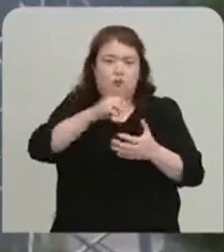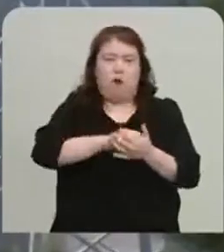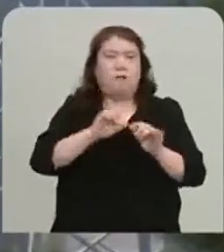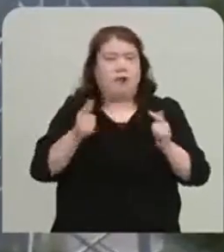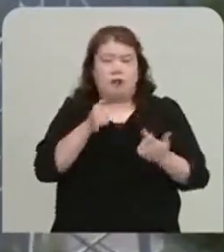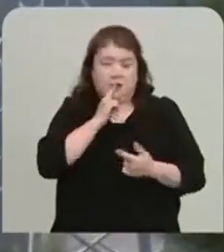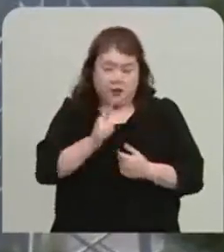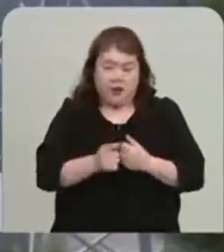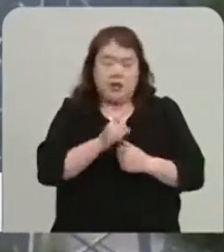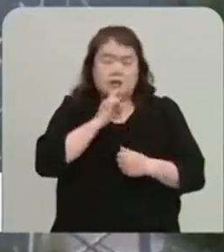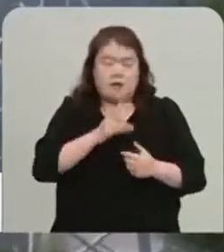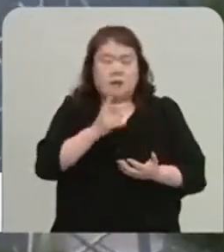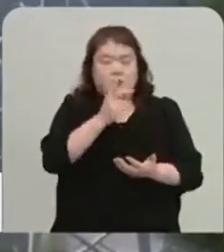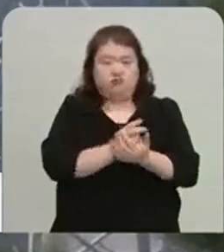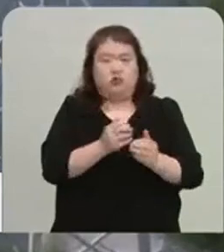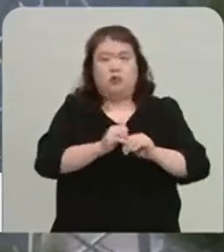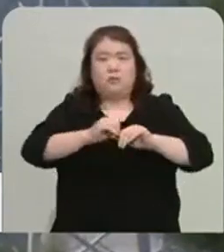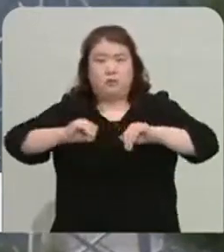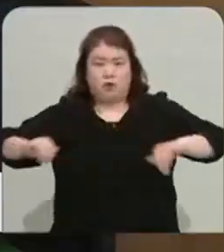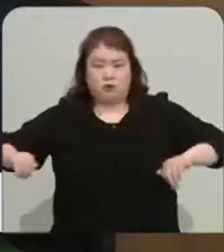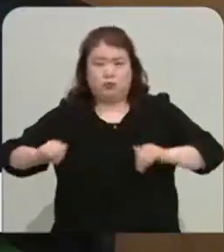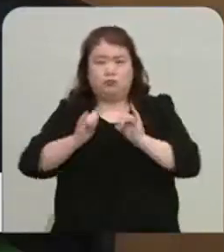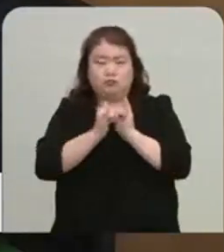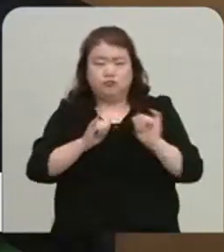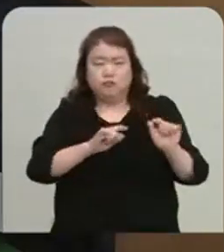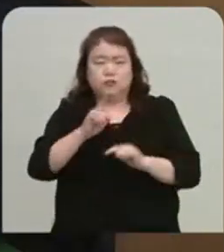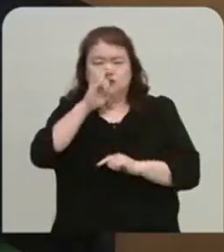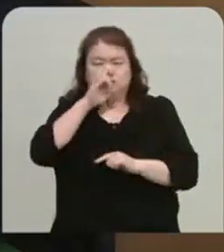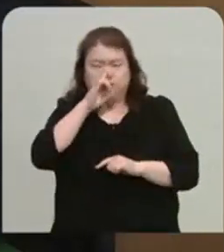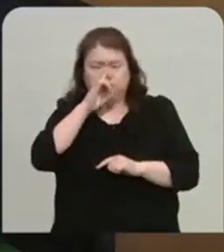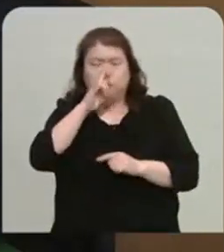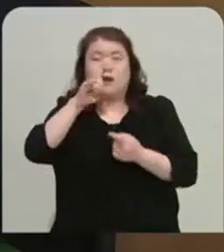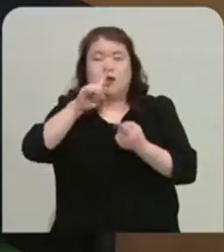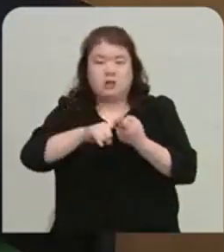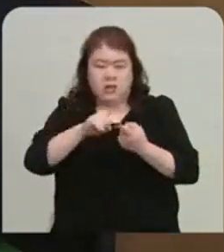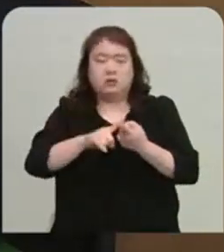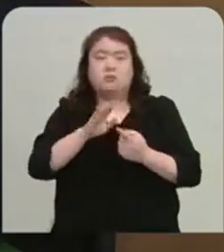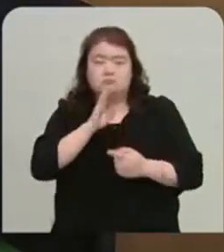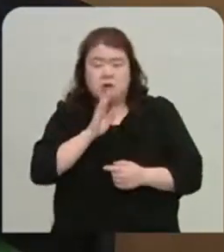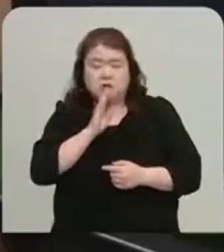다만 규정과 별개로 주민들이 궁금해 한다는 지적은 타당한 부분이 있어